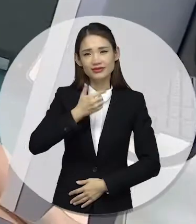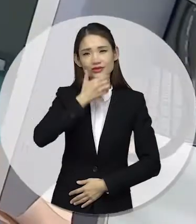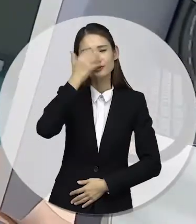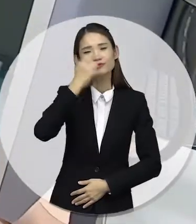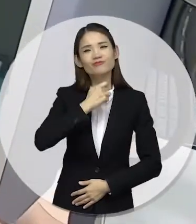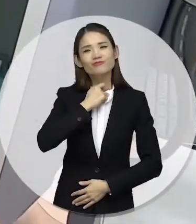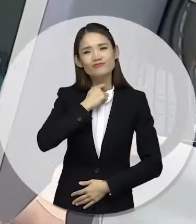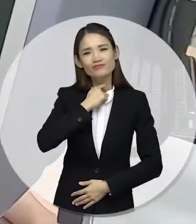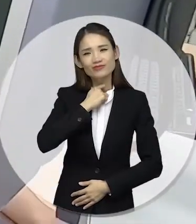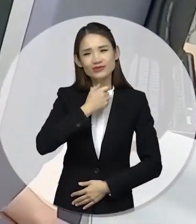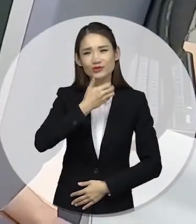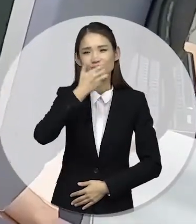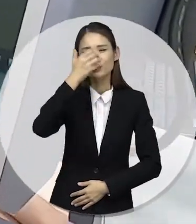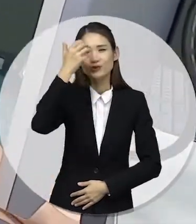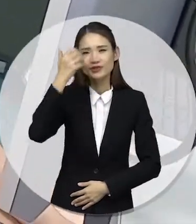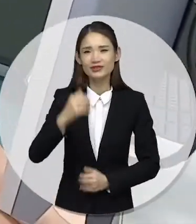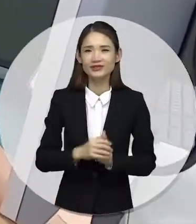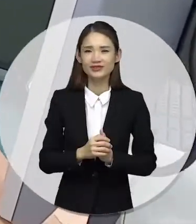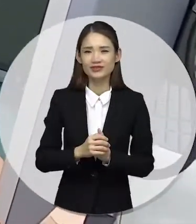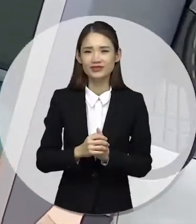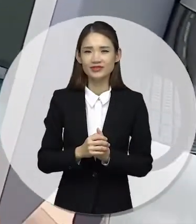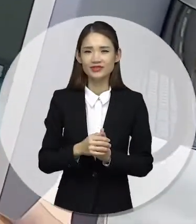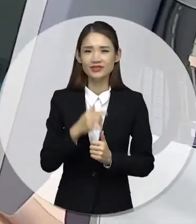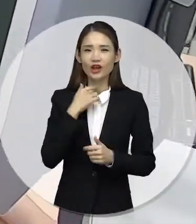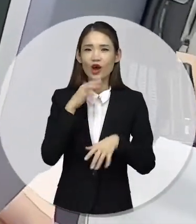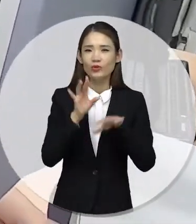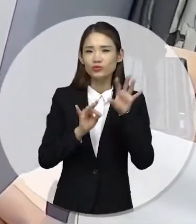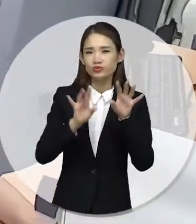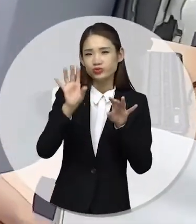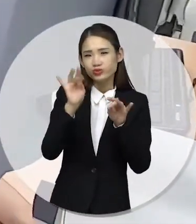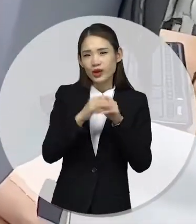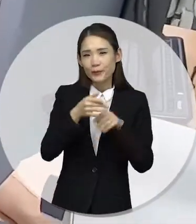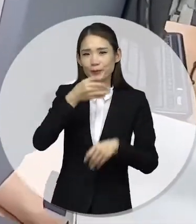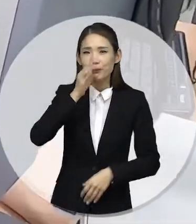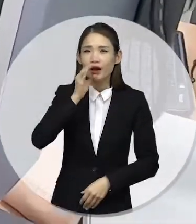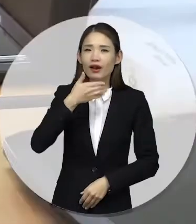김소희 : 그놈의 로망 타령, 아, 나 진짜 목말라. 이제 좀 뭐 좀 마시러 가자.